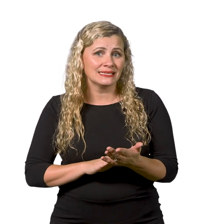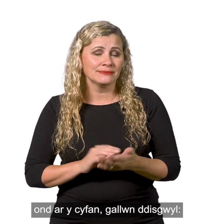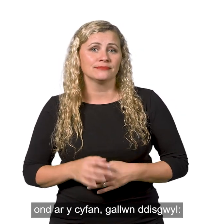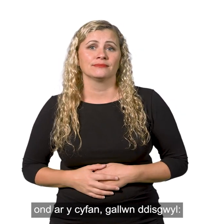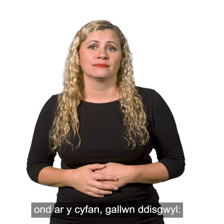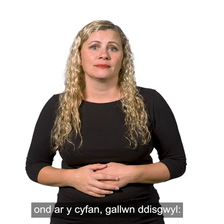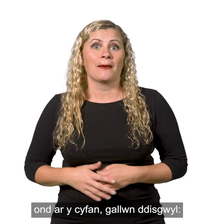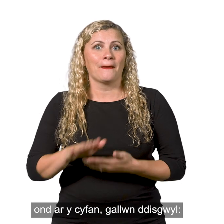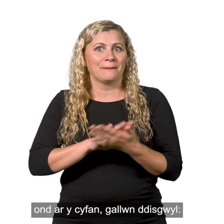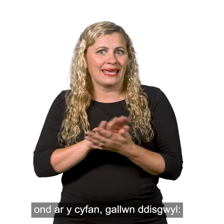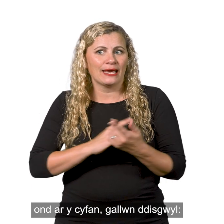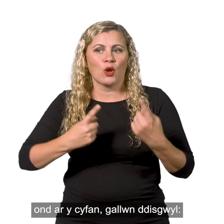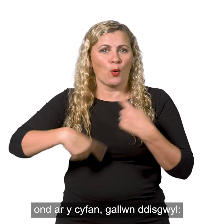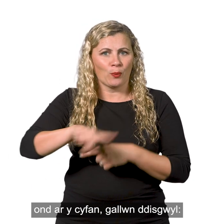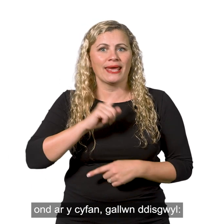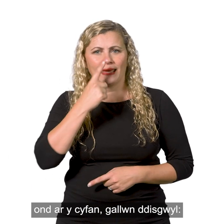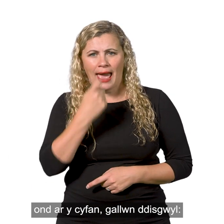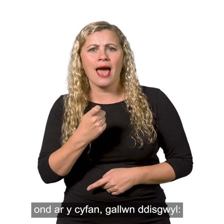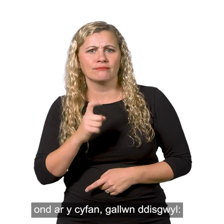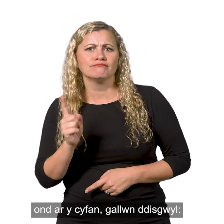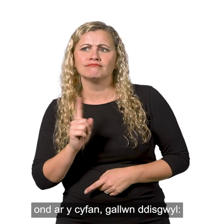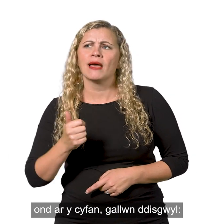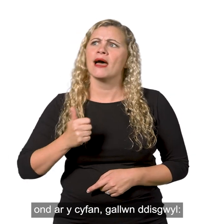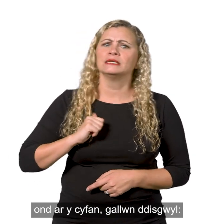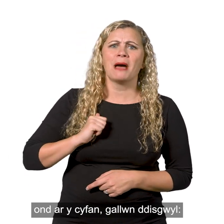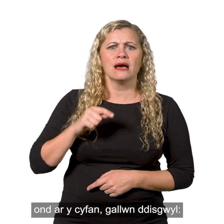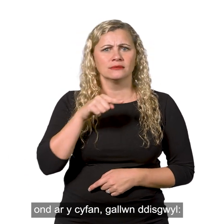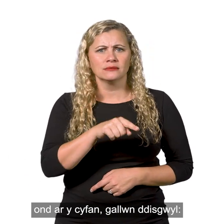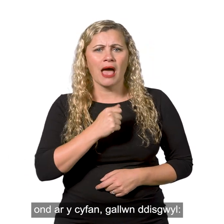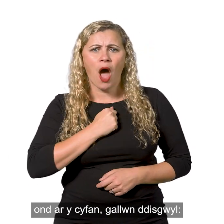ond ar y cyfan, gallwn ddisgwyl: